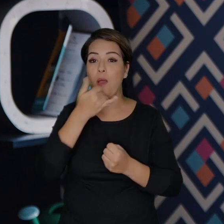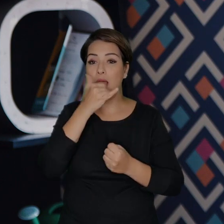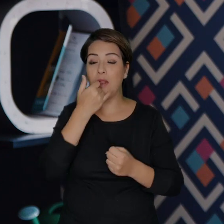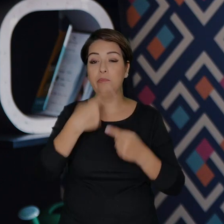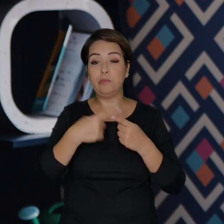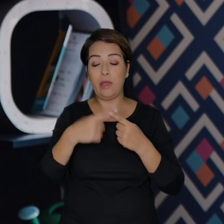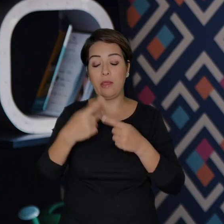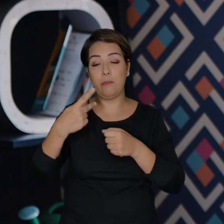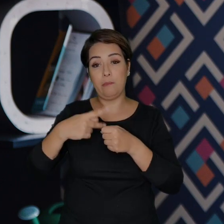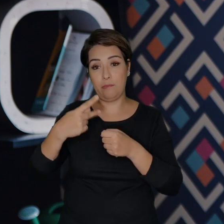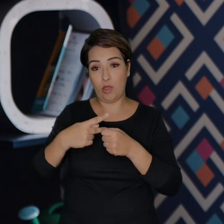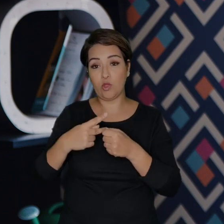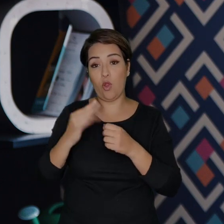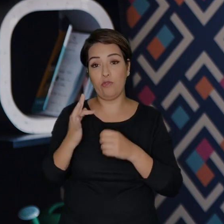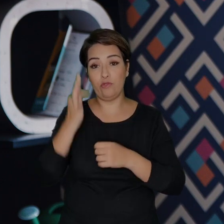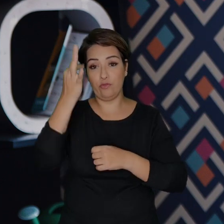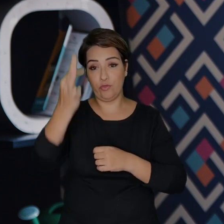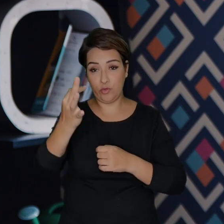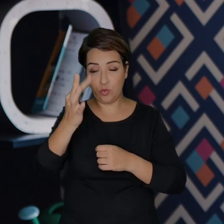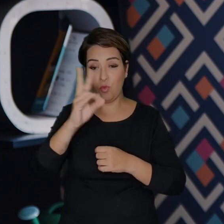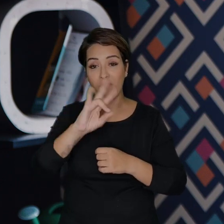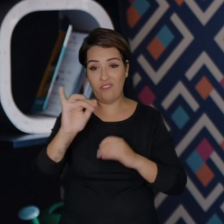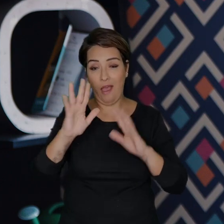porque o petróleo é uma coisa que um dia vai acabar,